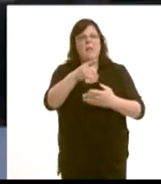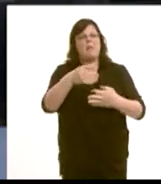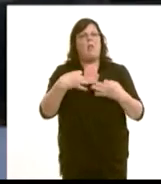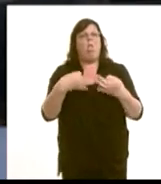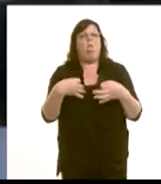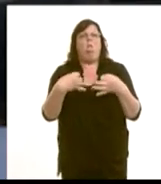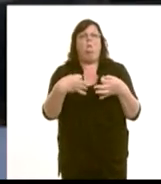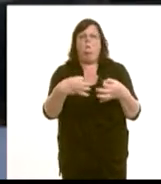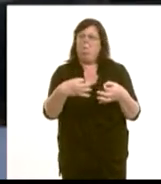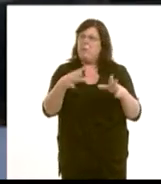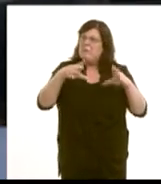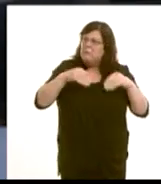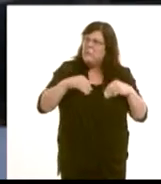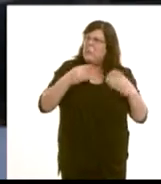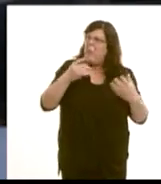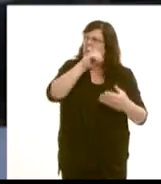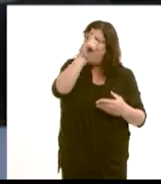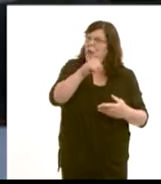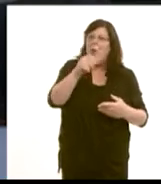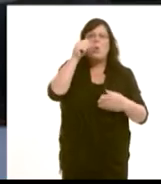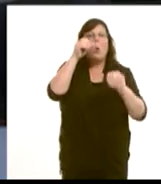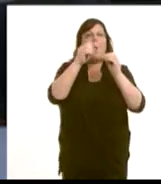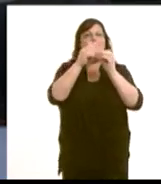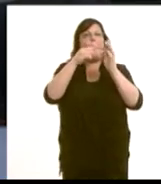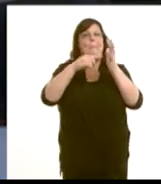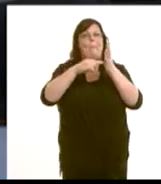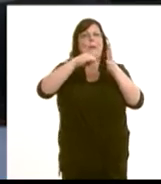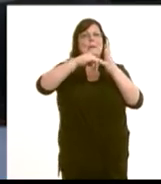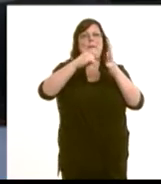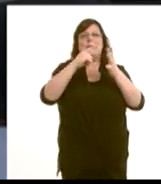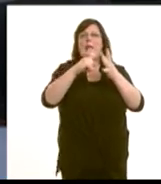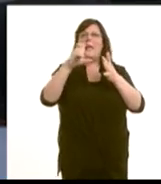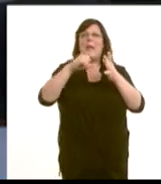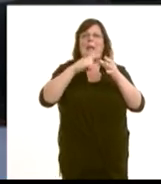Carwyn Jones: Maeír Aelod yn iawn ynglyn ‚ír sefyllfa yna yn y Waunfawrómae yna bwysau mawr yna.